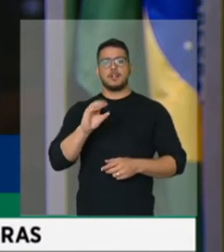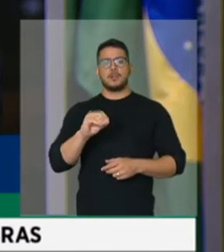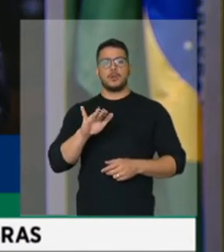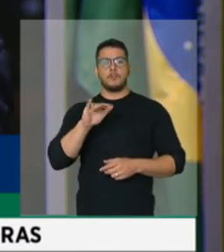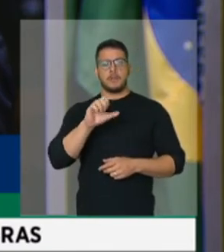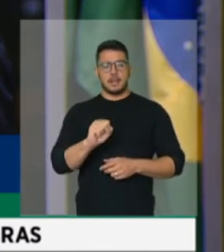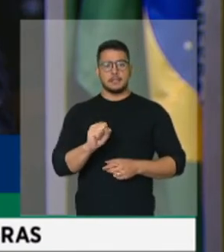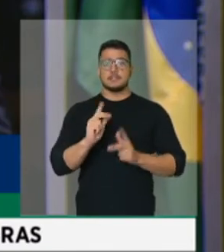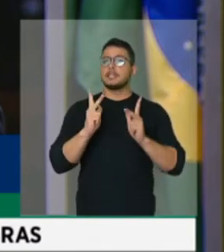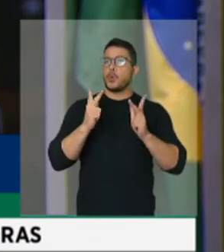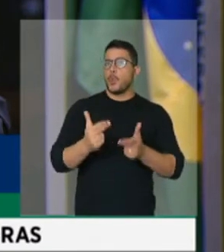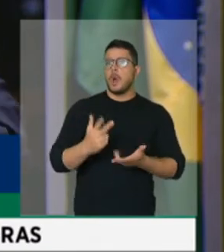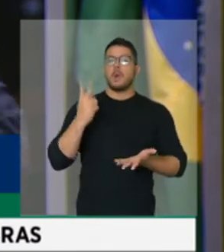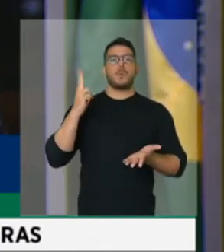NÃO PARA A SOCIEDADE COMO UM